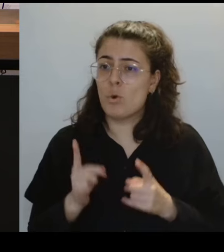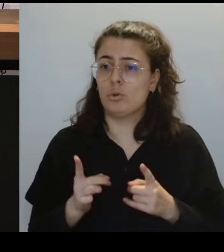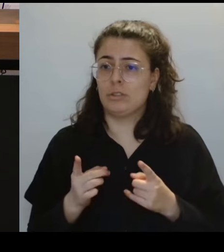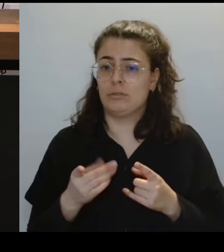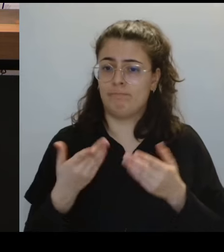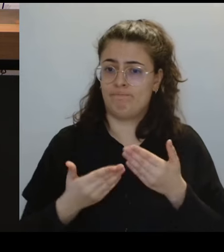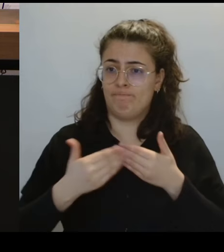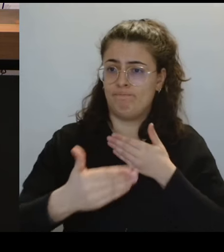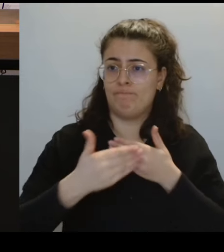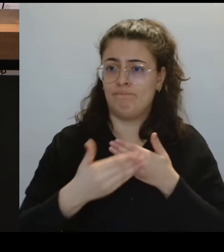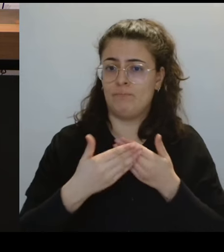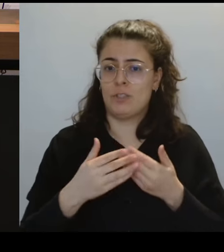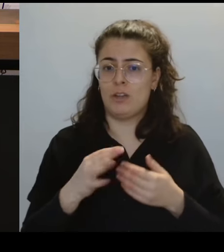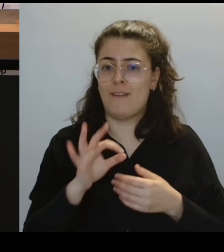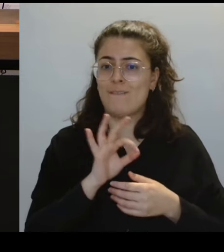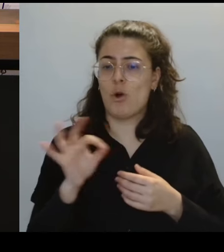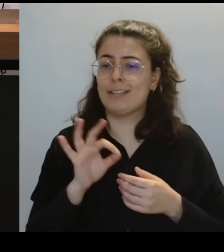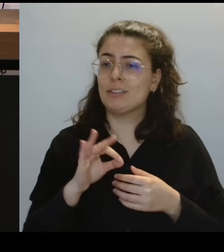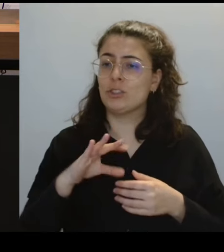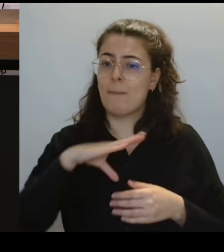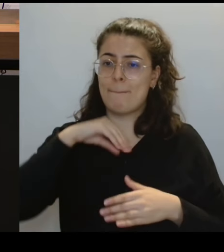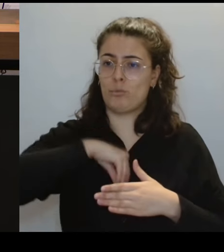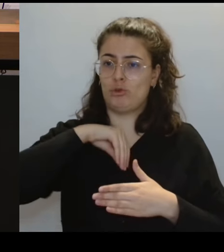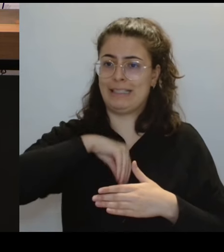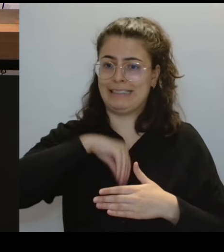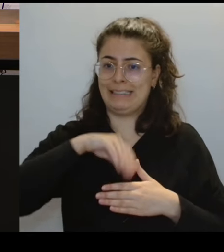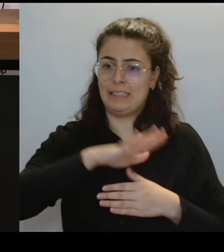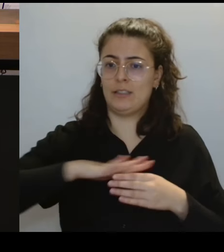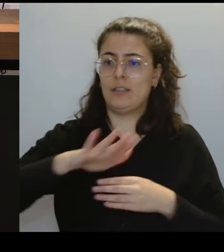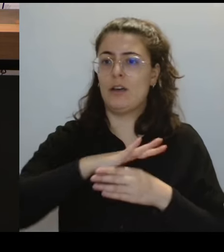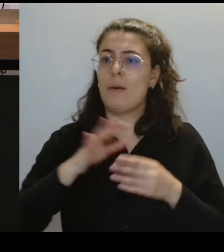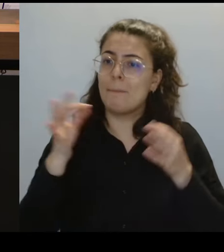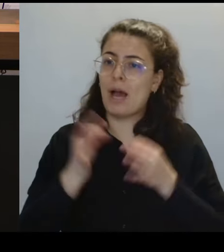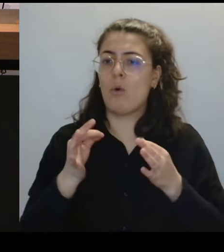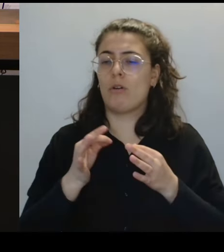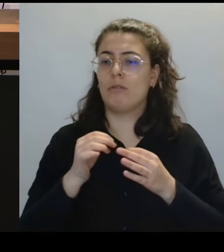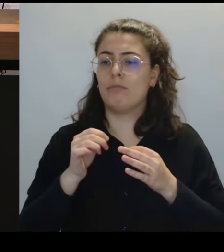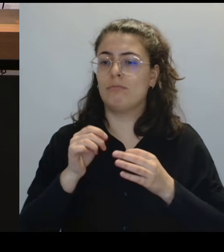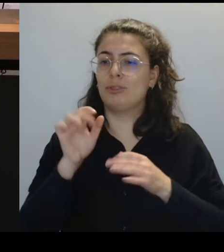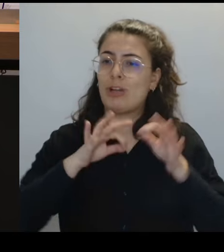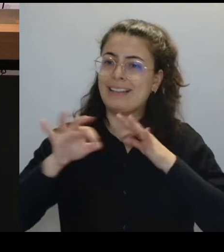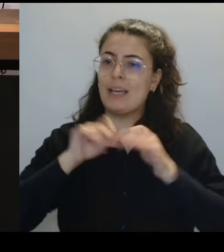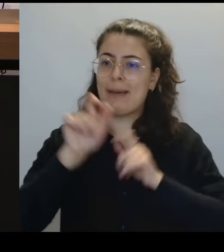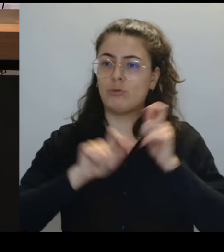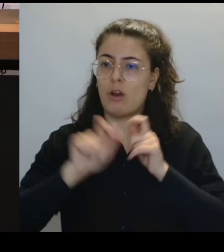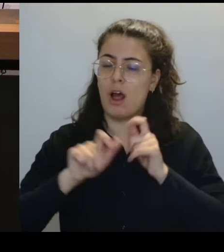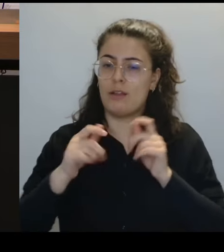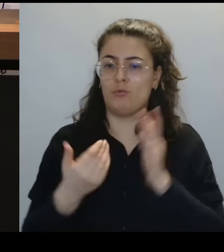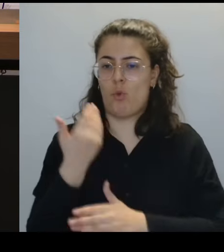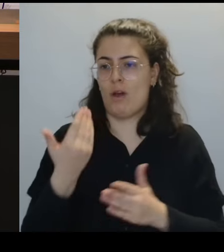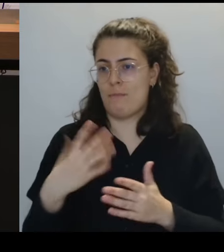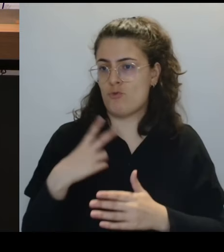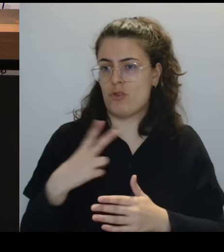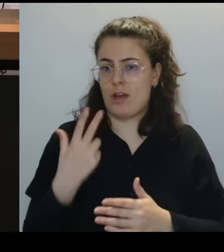Personalstrategie zu entwickeln. Wir Grüne und auch die Linke machen dazu seit geraumer Zeit Vorschläge.